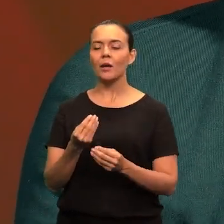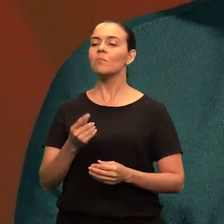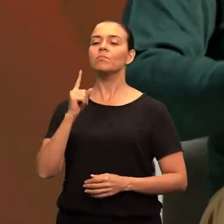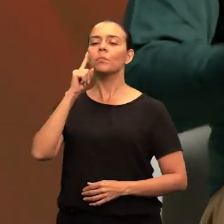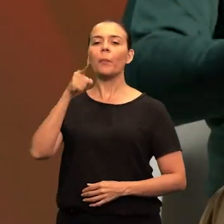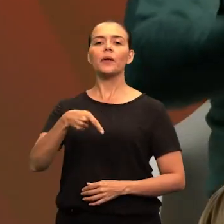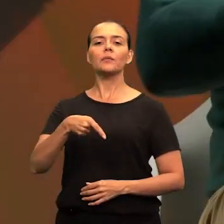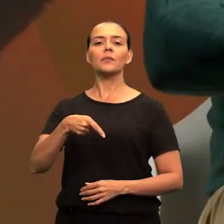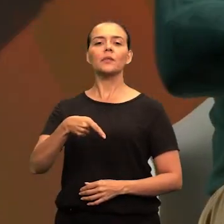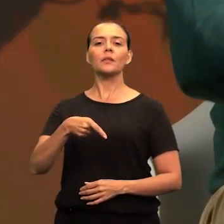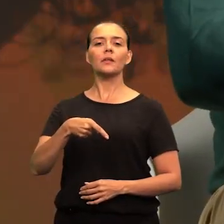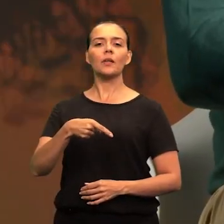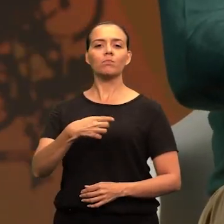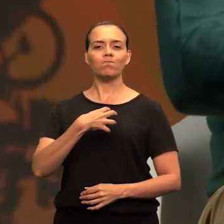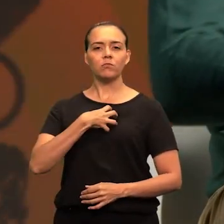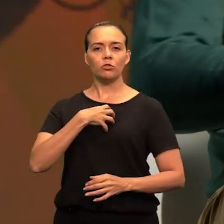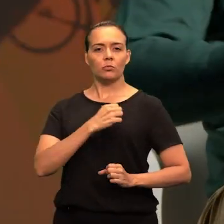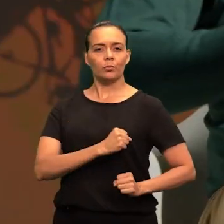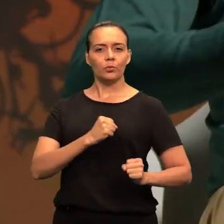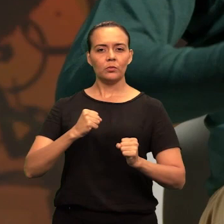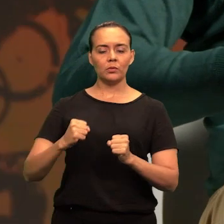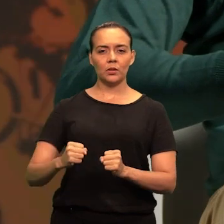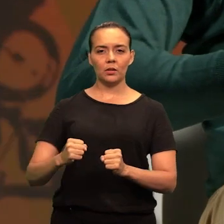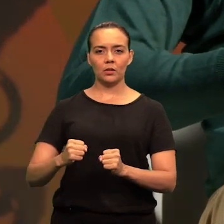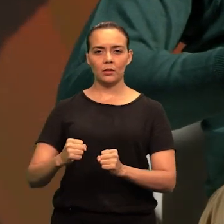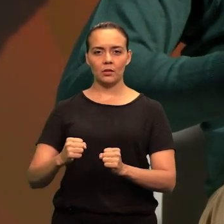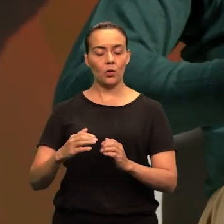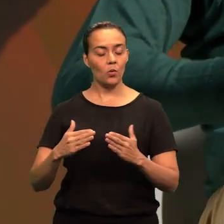poder é "Eu posso fazer tal coisa", quando aquele governante diz: